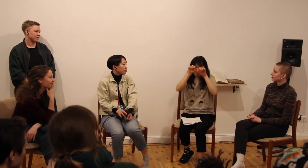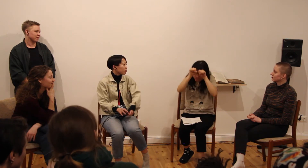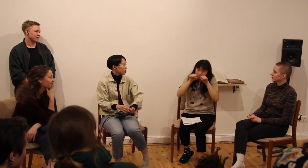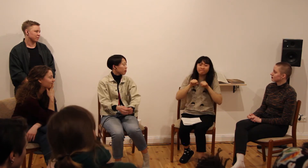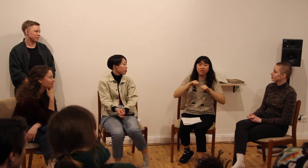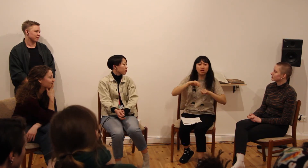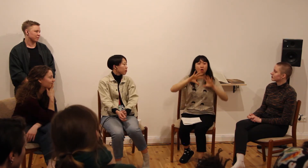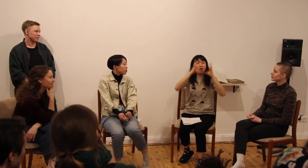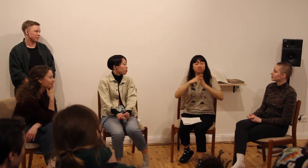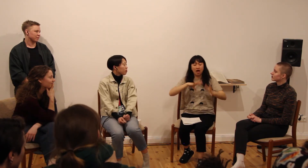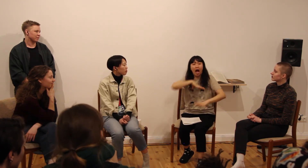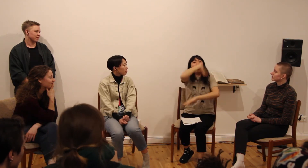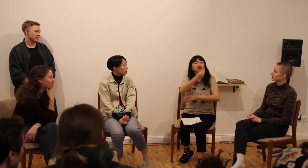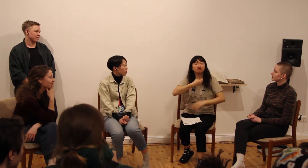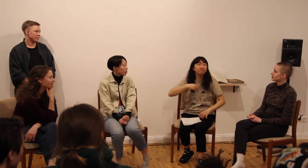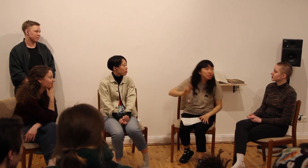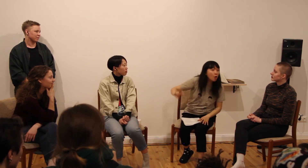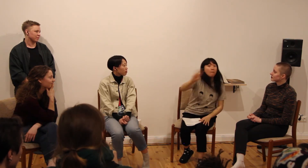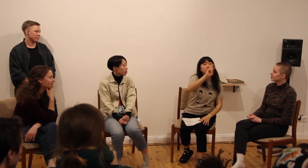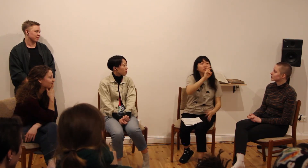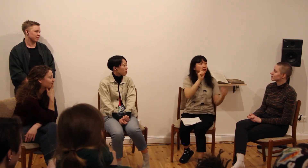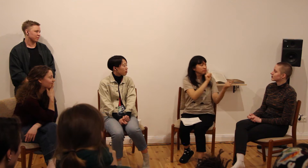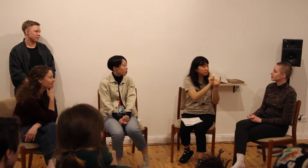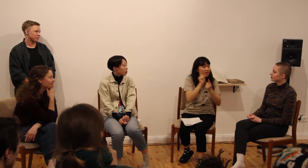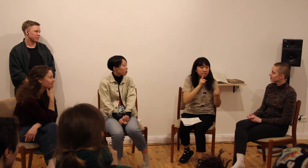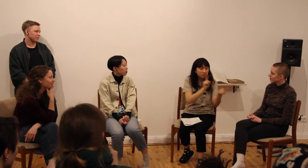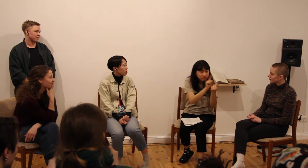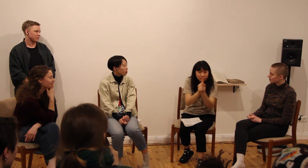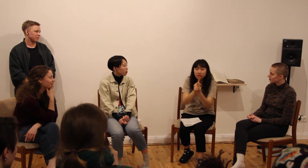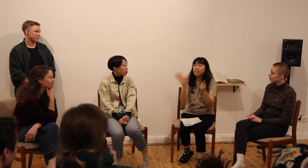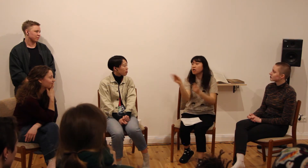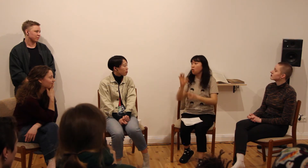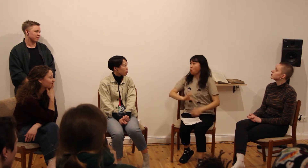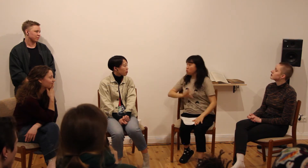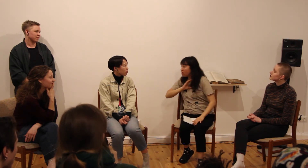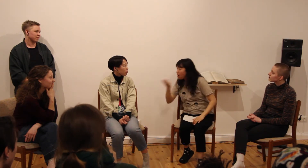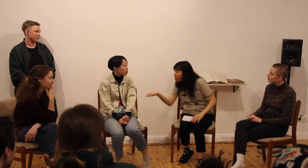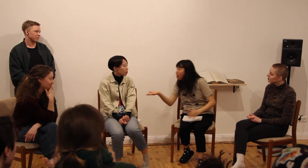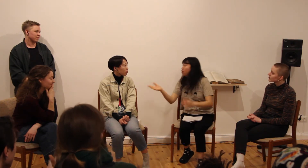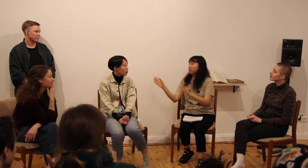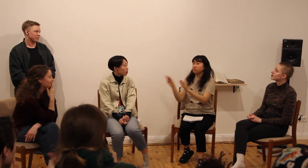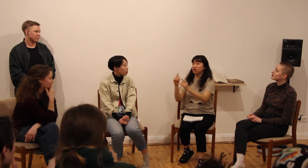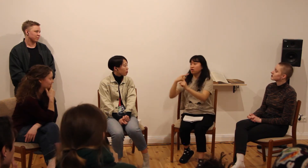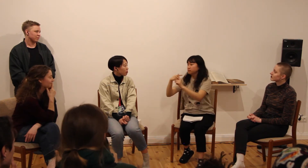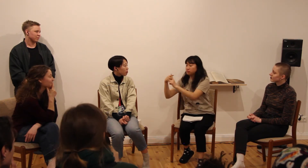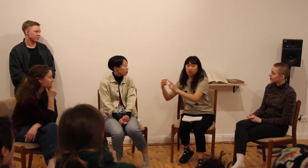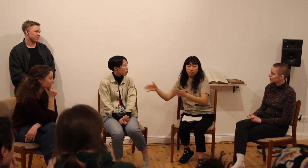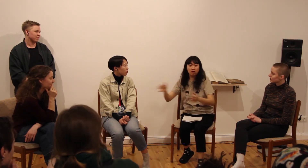Bei mir war das auch sehr spät, dass ich von der hörenden Welt mitbekommen habe. Bei mir war es halt andersherum.